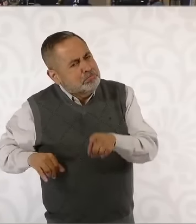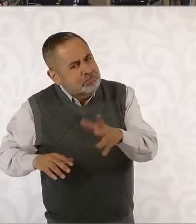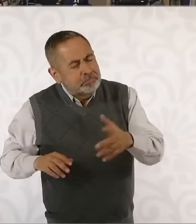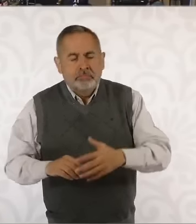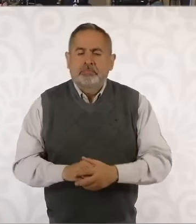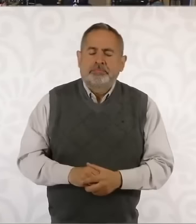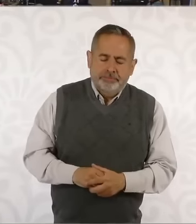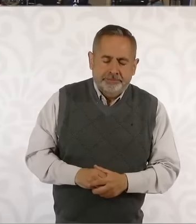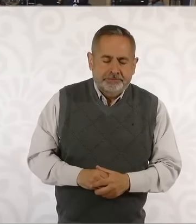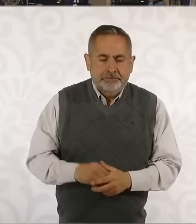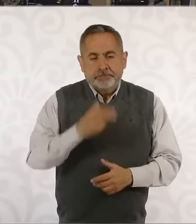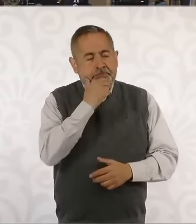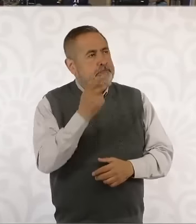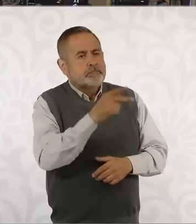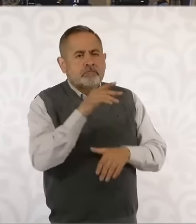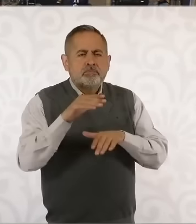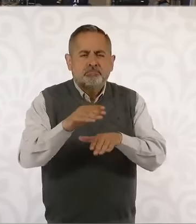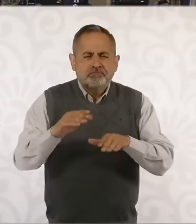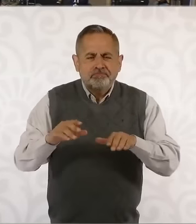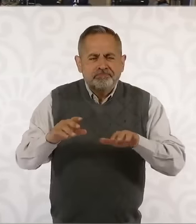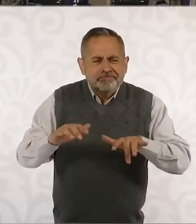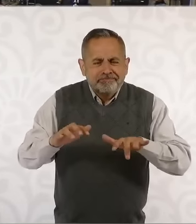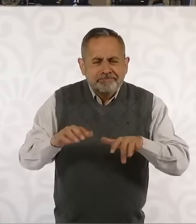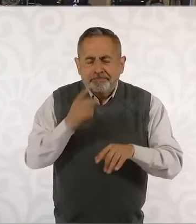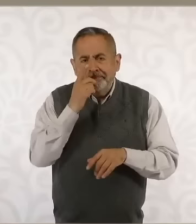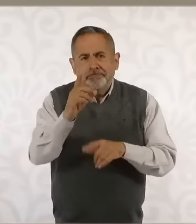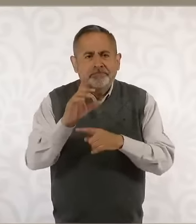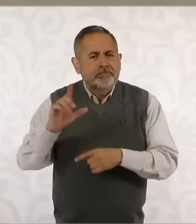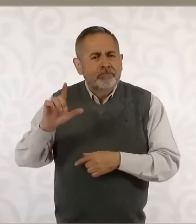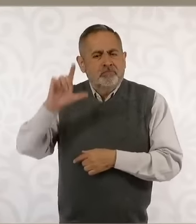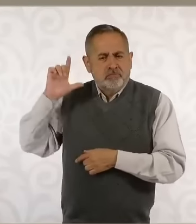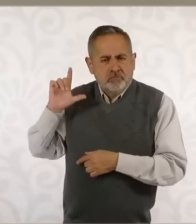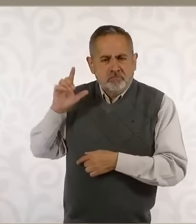que habla de temas digitales, usted mencionaba el lunes que iba a presentar una investigación